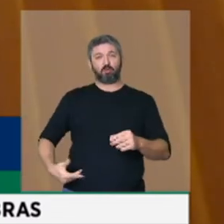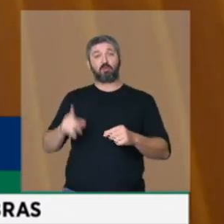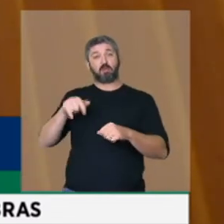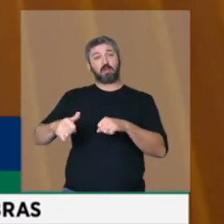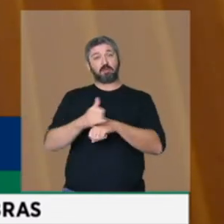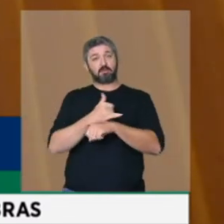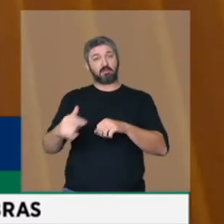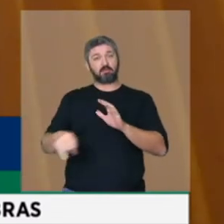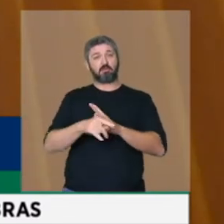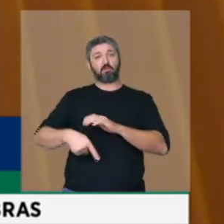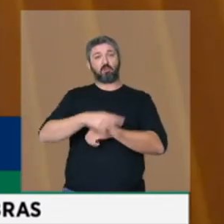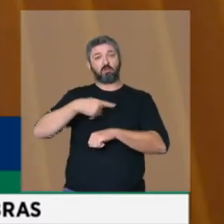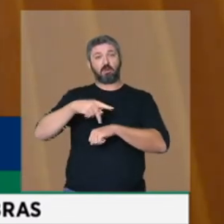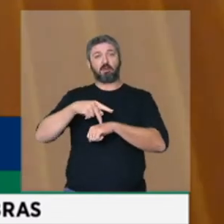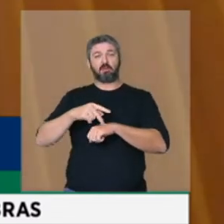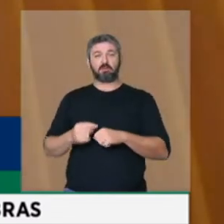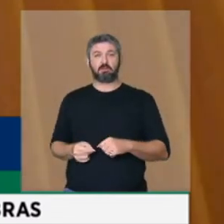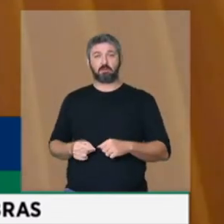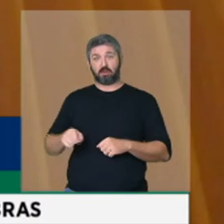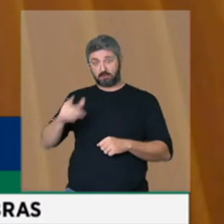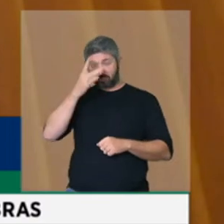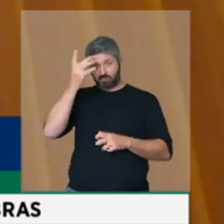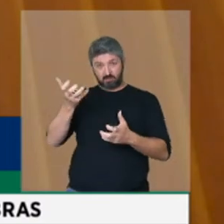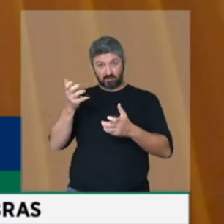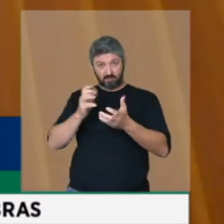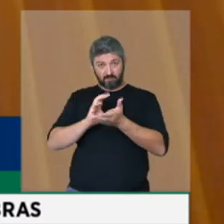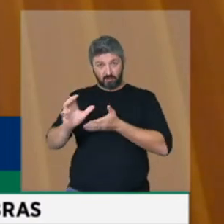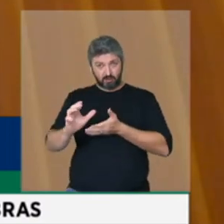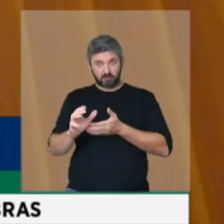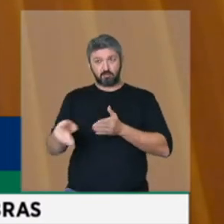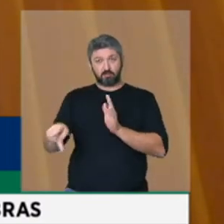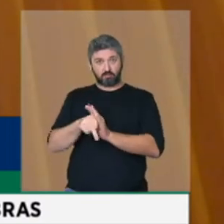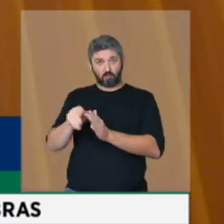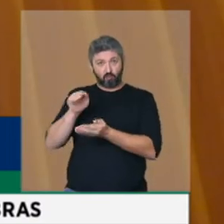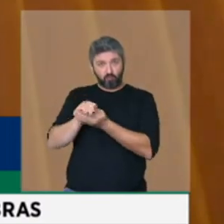INTERESSE NACIONAL. ESTE GOVERNO DE FUNDAMENTALISMO LIBERAL, DE FANATISMO LIBERAL,